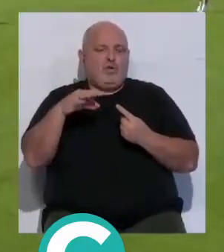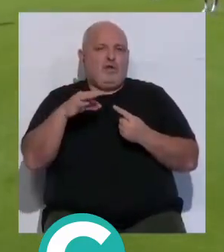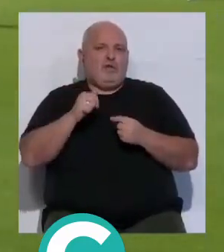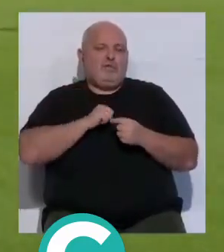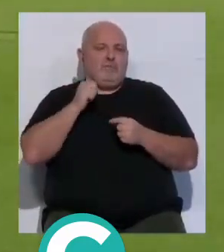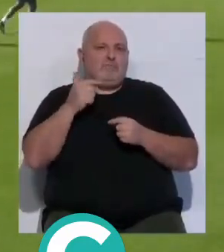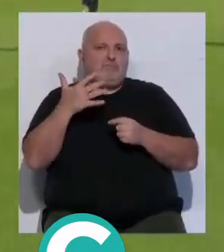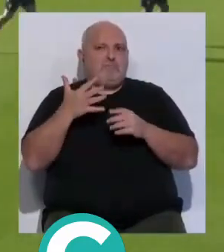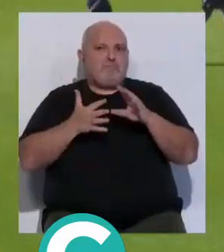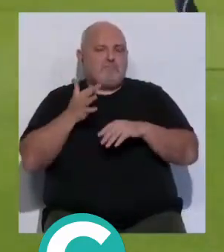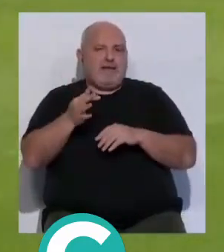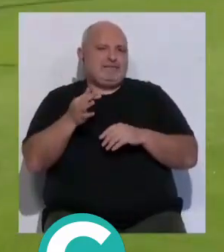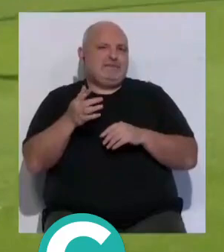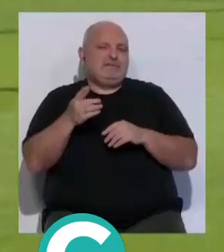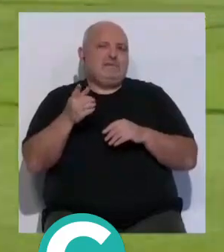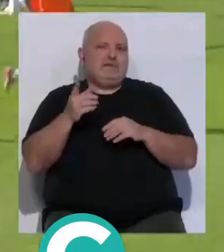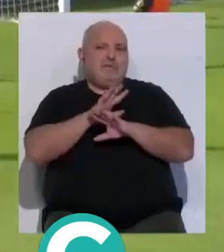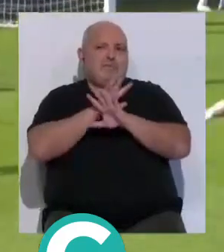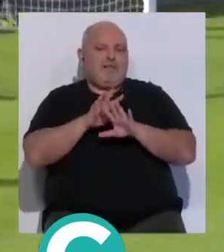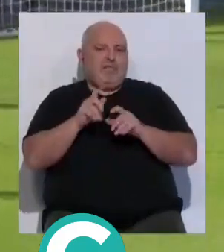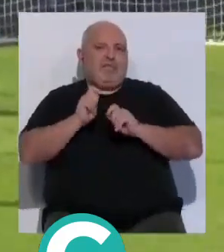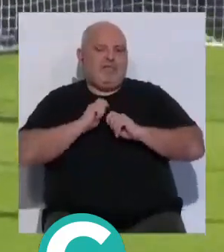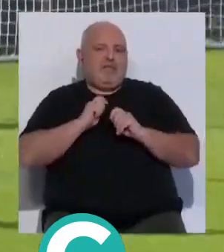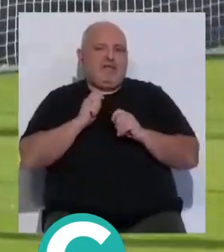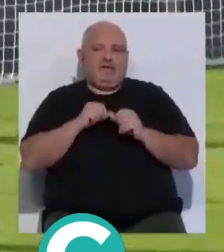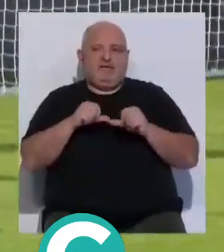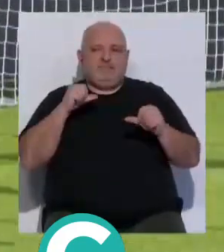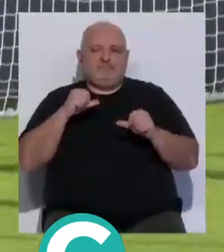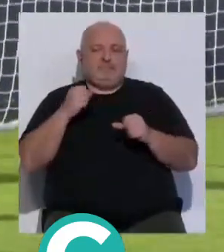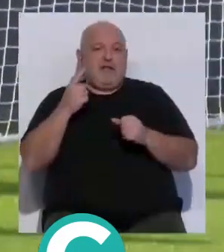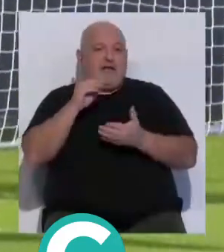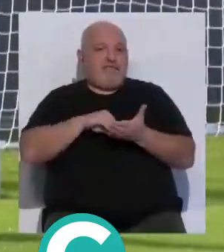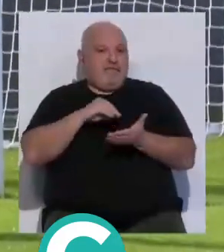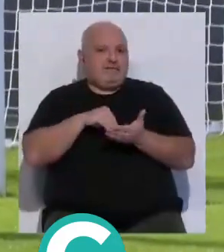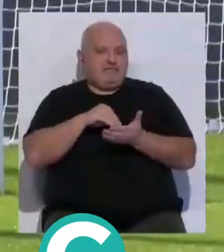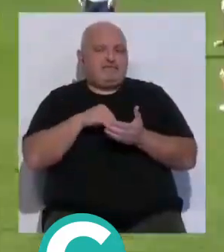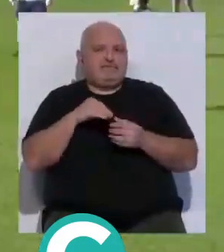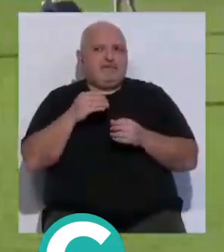tiras más del fleco te deshace todo todo el ovillo sí muchas veces no cuando tenemos que informar